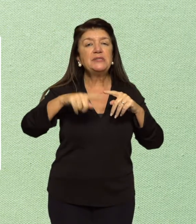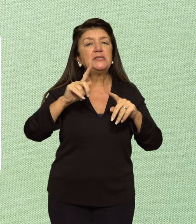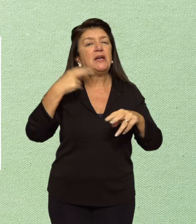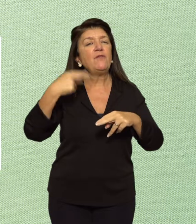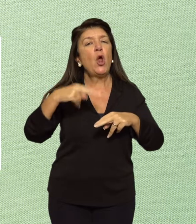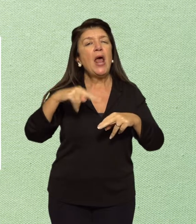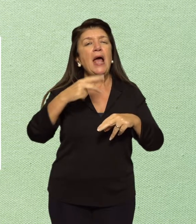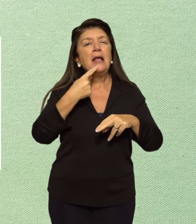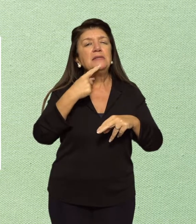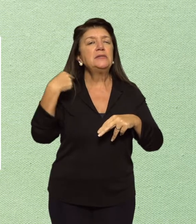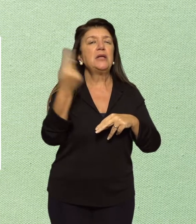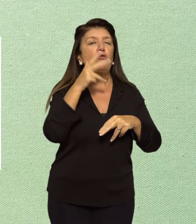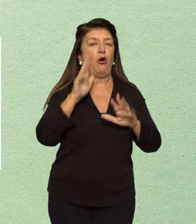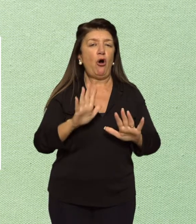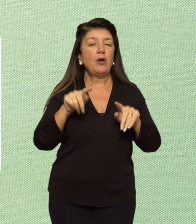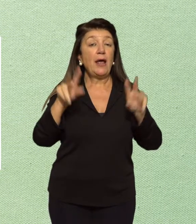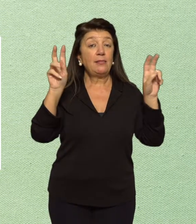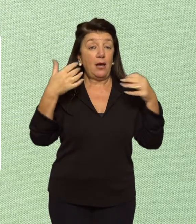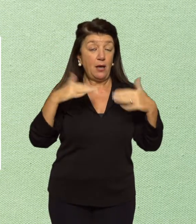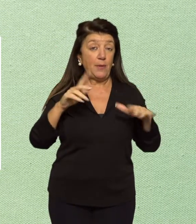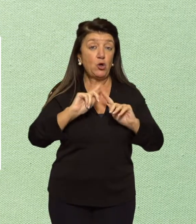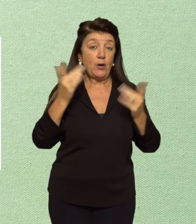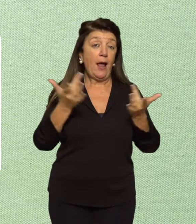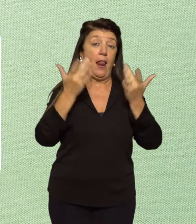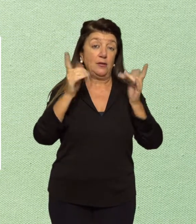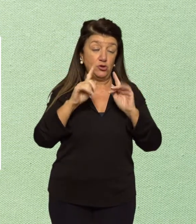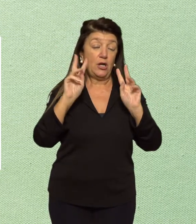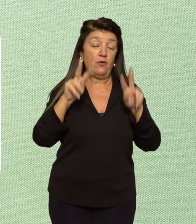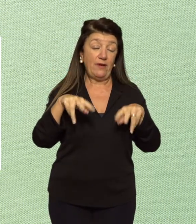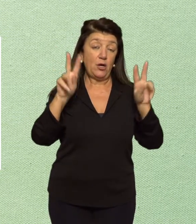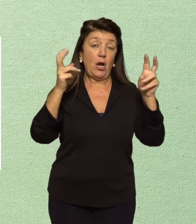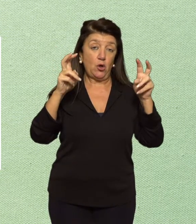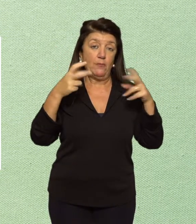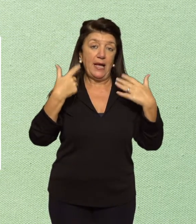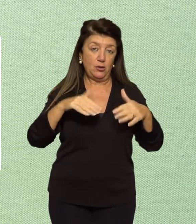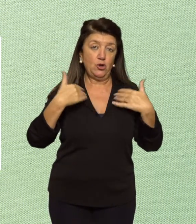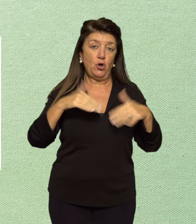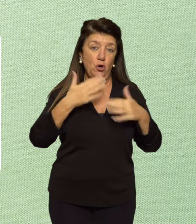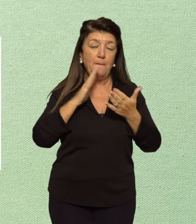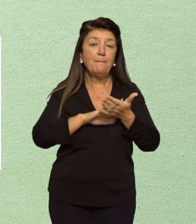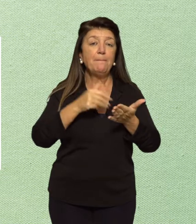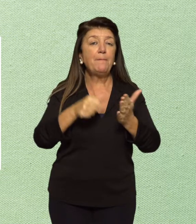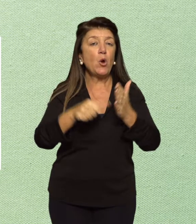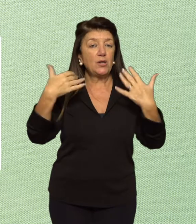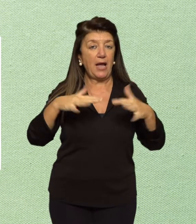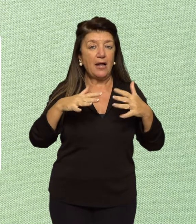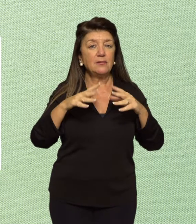però cerchiamo di affrontarla nella maniera più interessante e importante possibile.